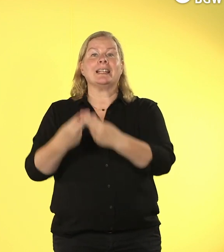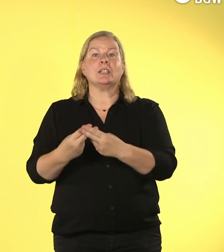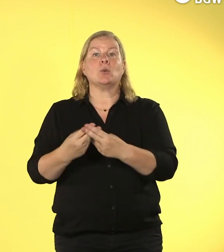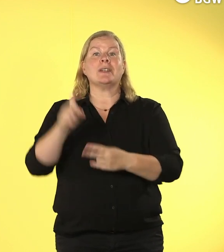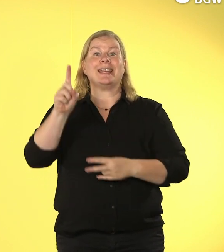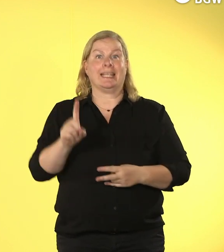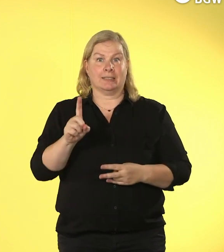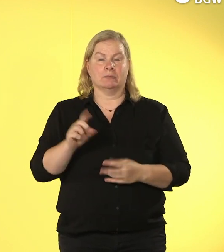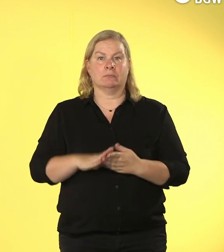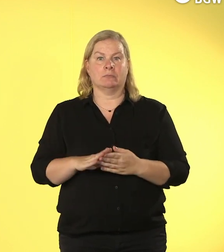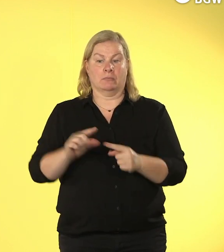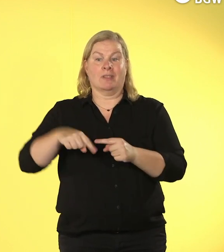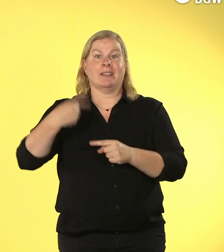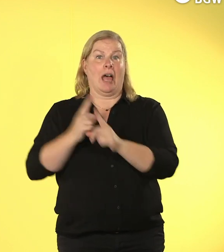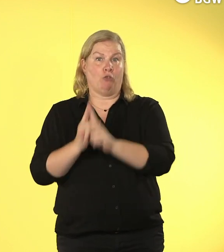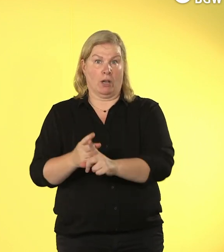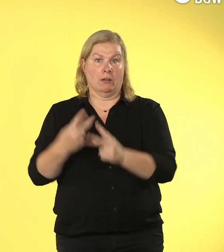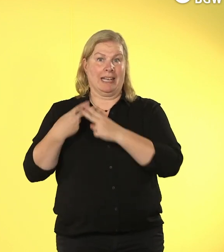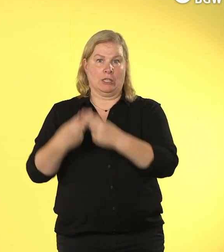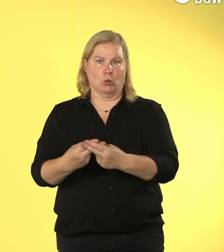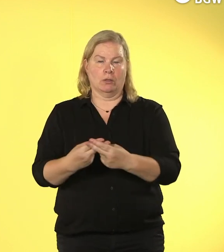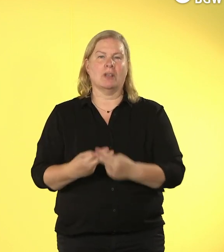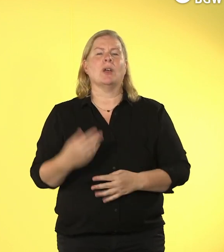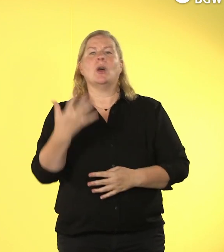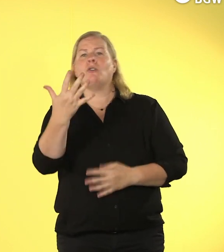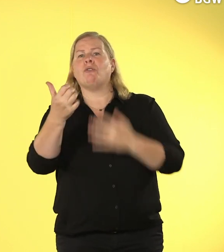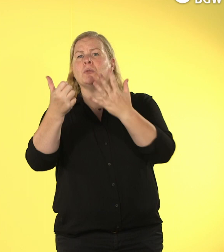waren so zwischen 65 und 1979.